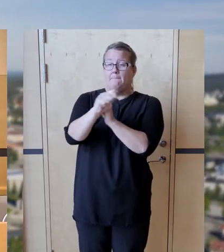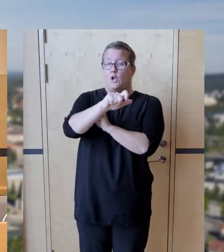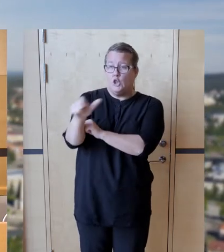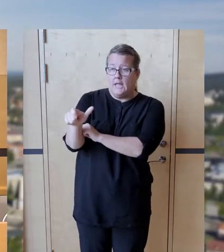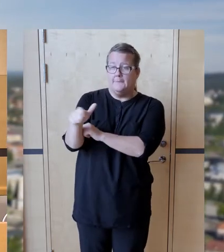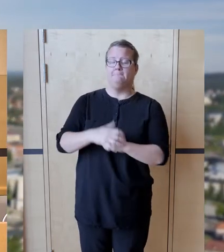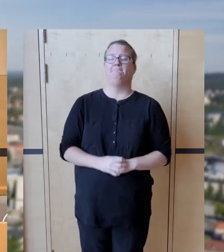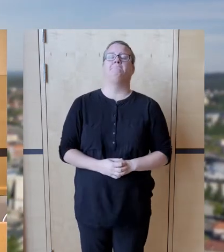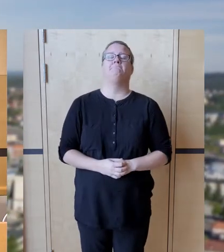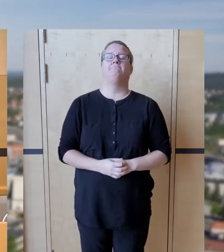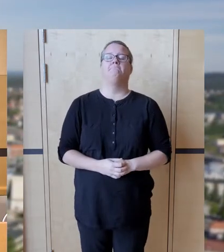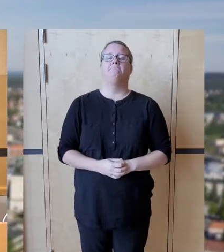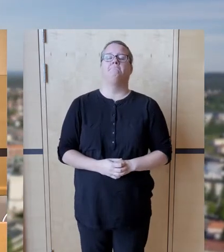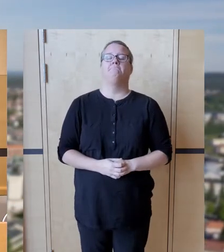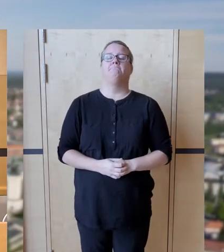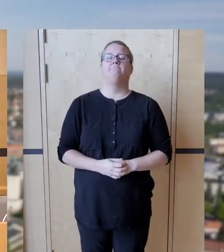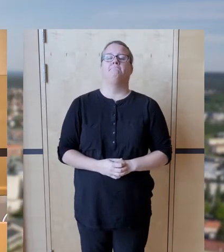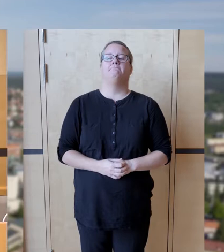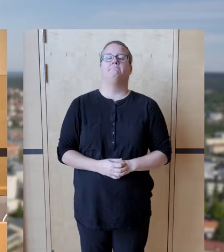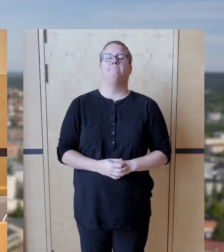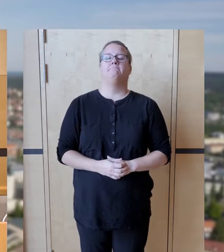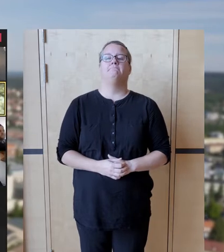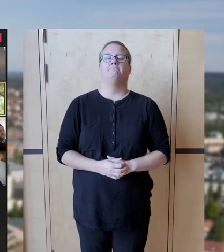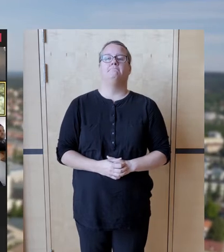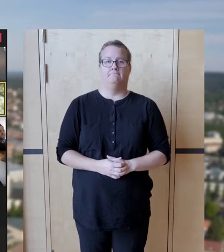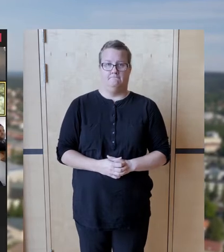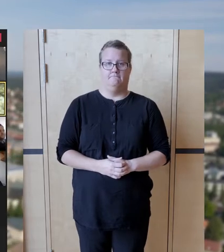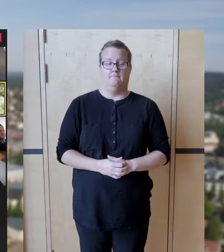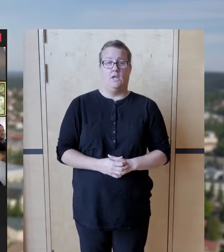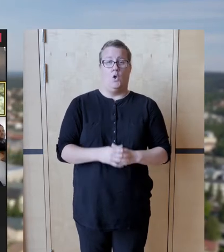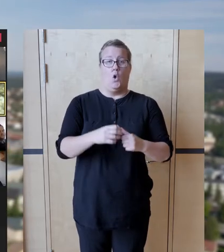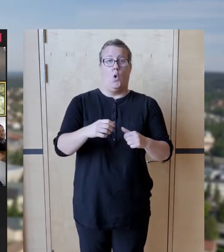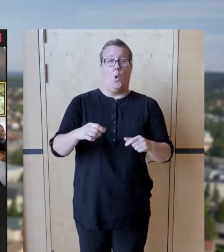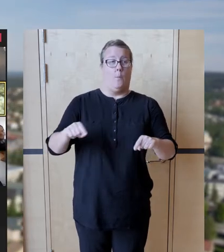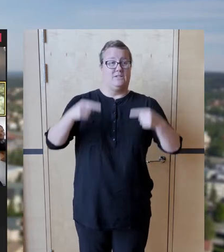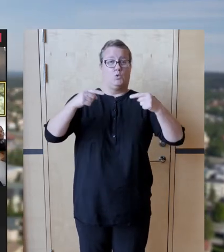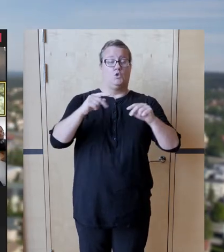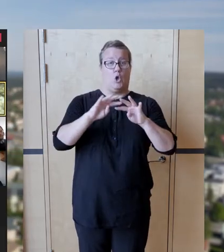Föredömligt av oppositionsrådet tack för anförande